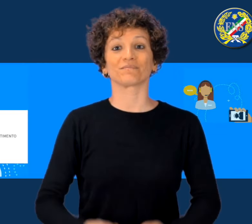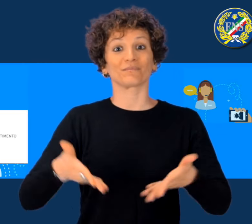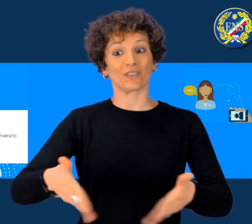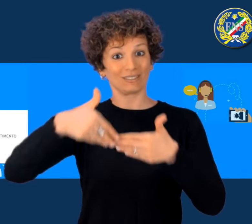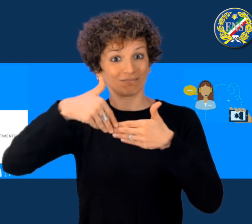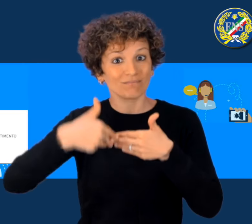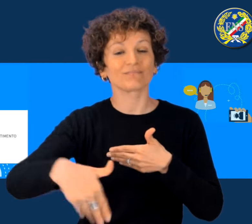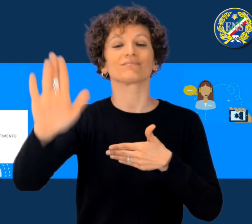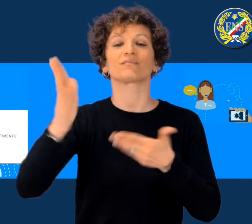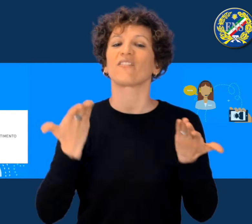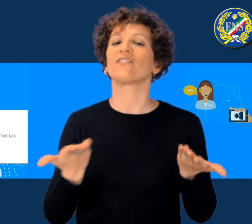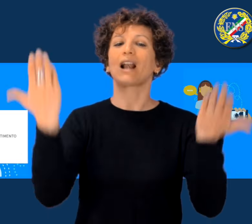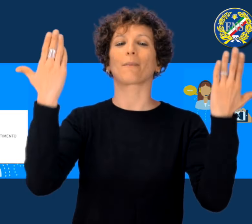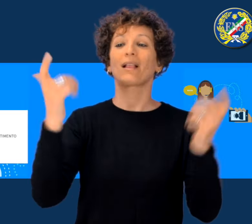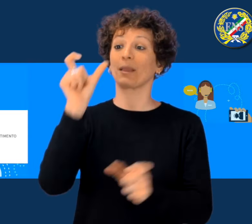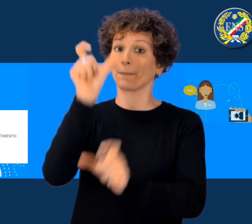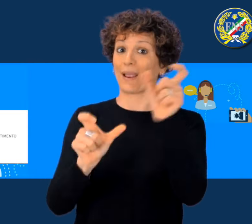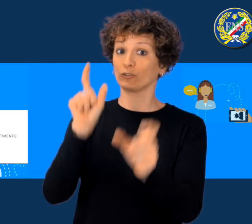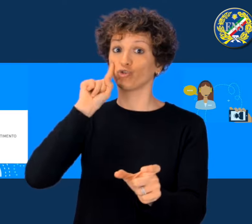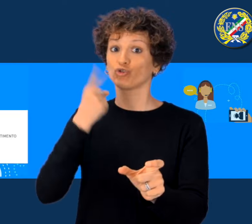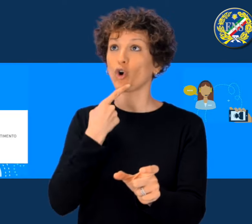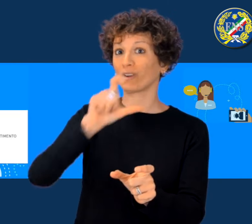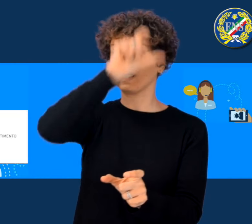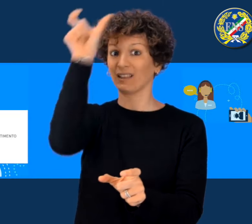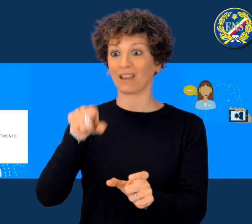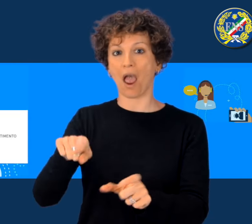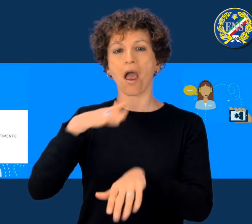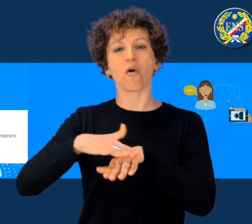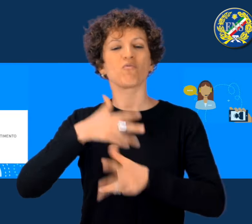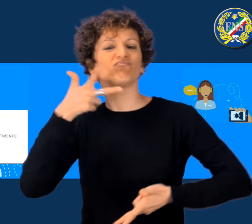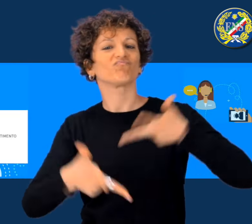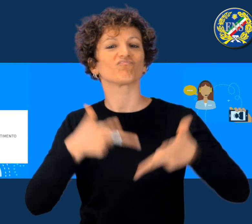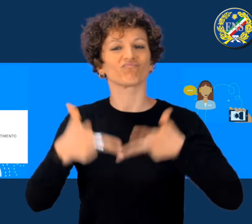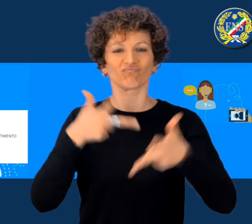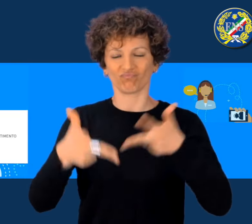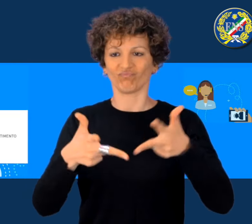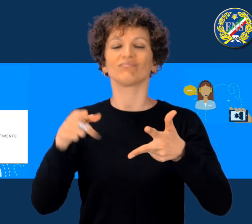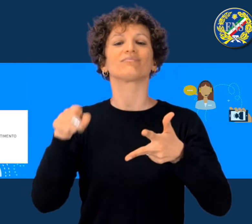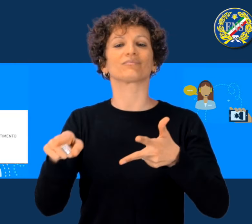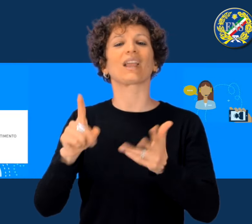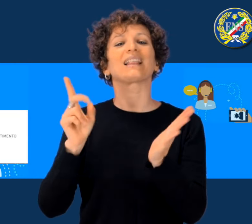Da oggi, finalmente, le persone sorde segnanti di tutta Italia vedranno riconosciuto